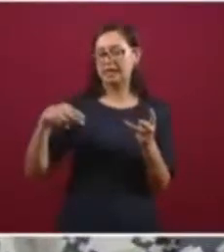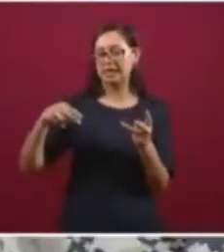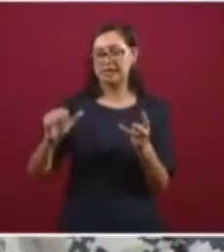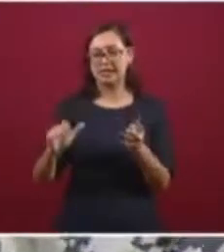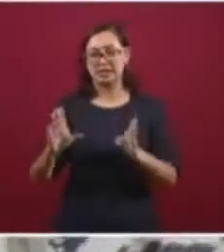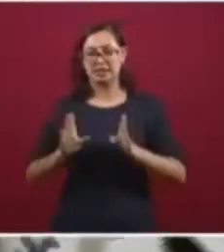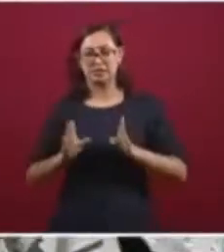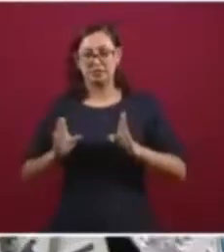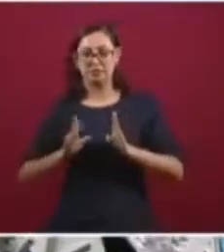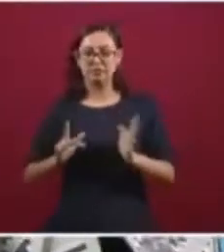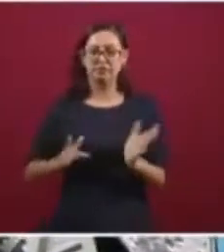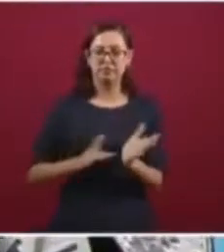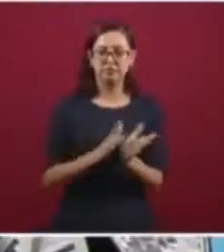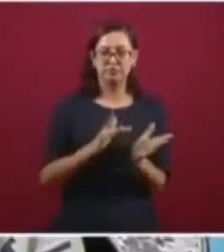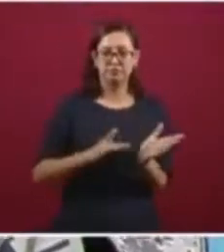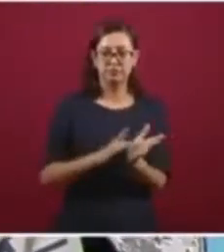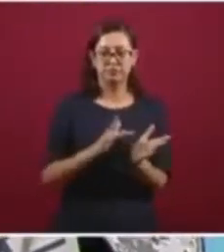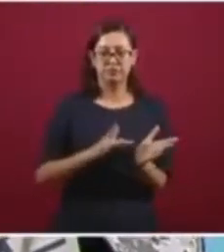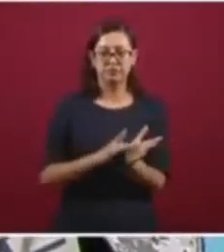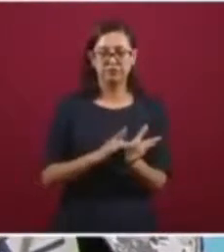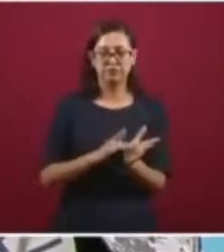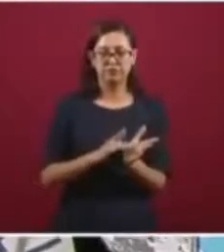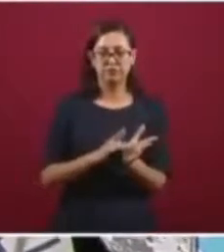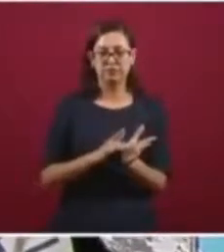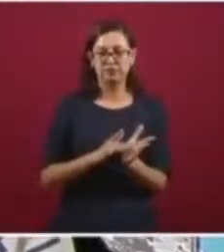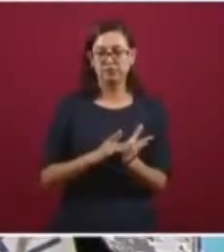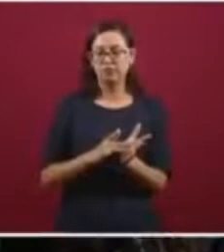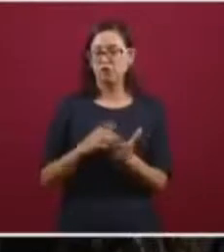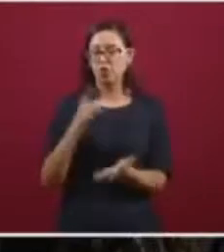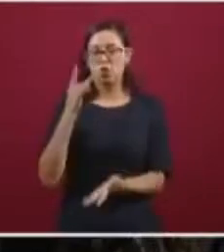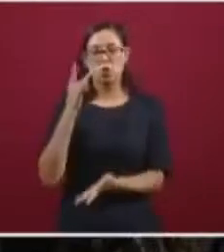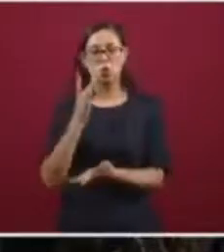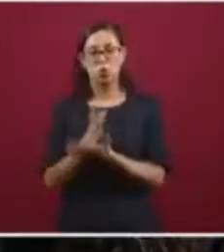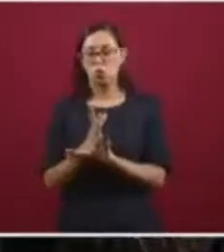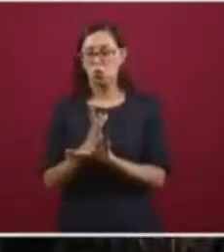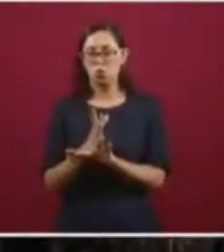a la Guardia Nacional; es decir, personal que solamente hace funciones de Guardia Nacional